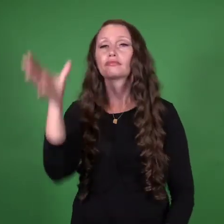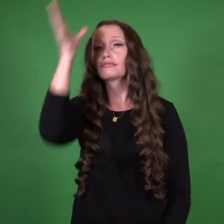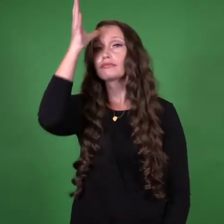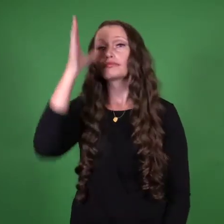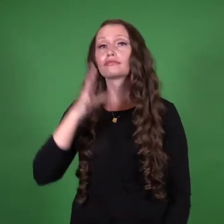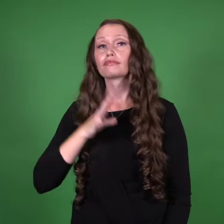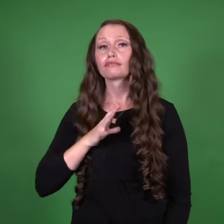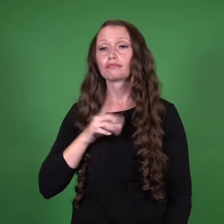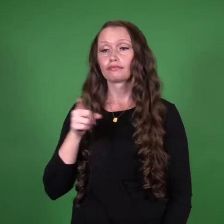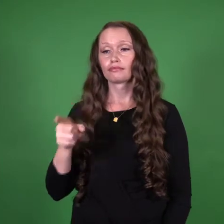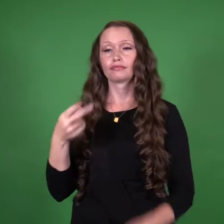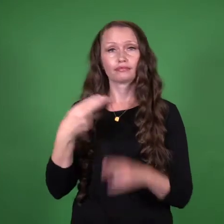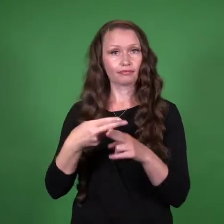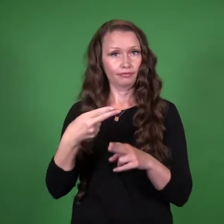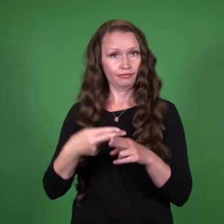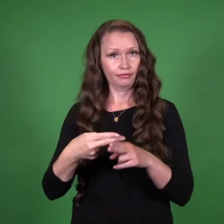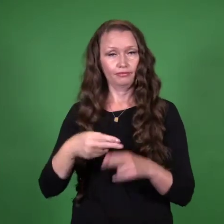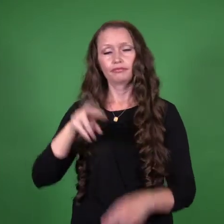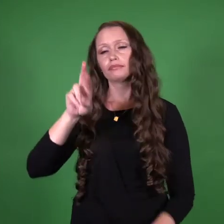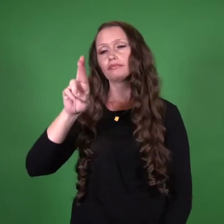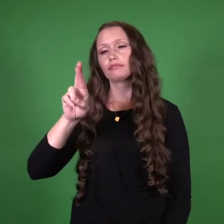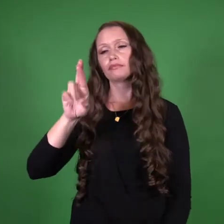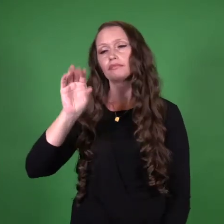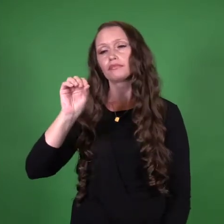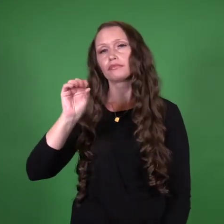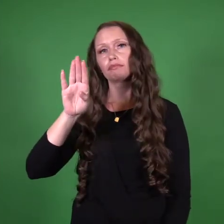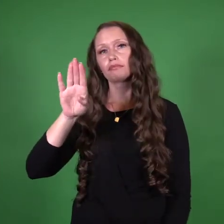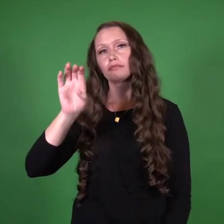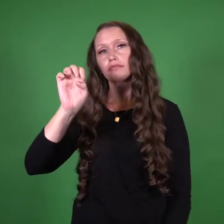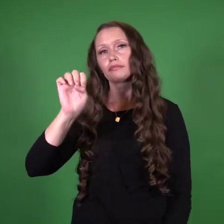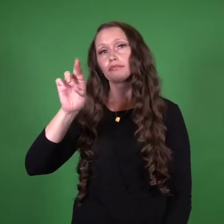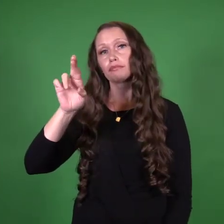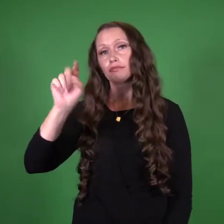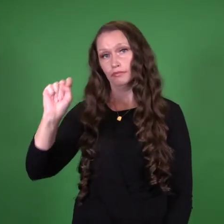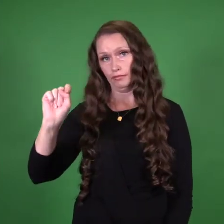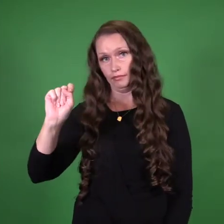Man named: Robert